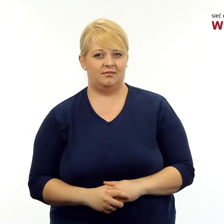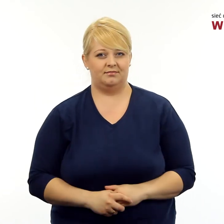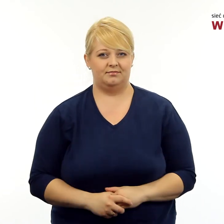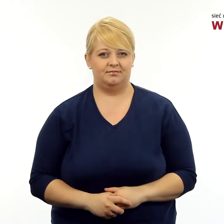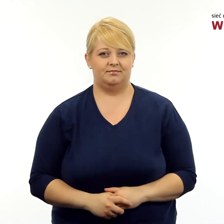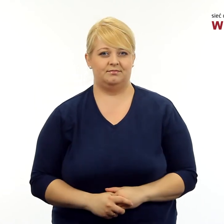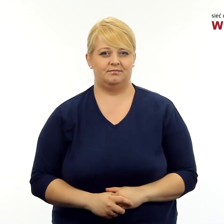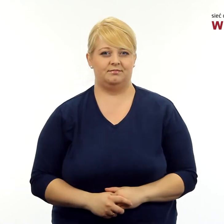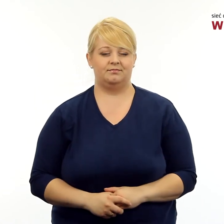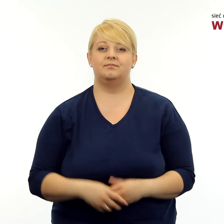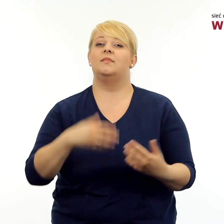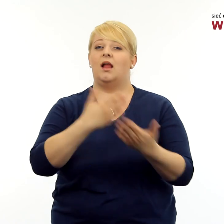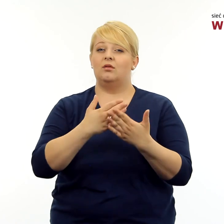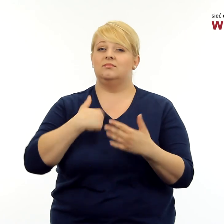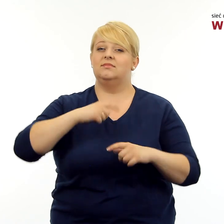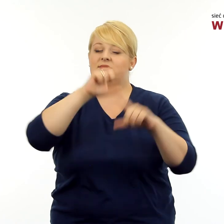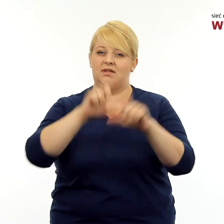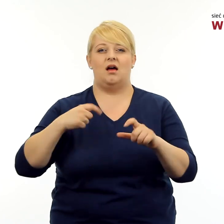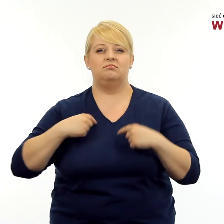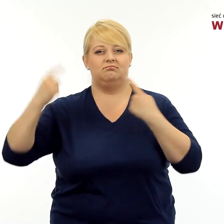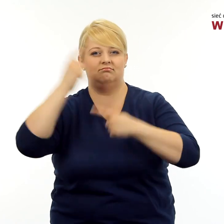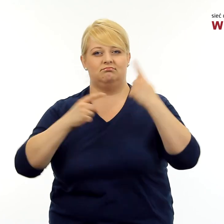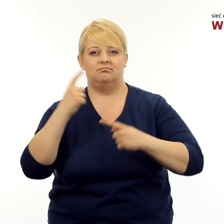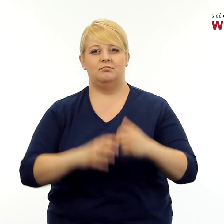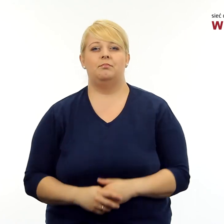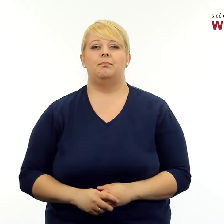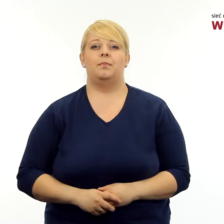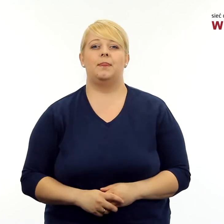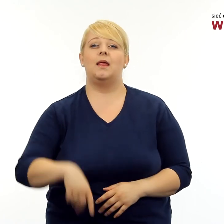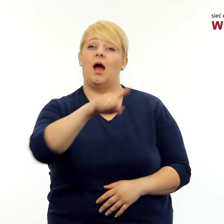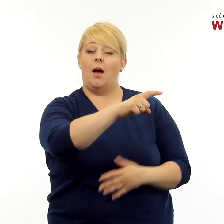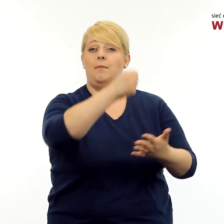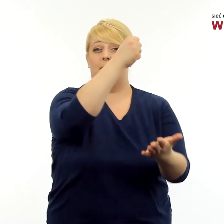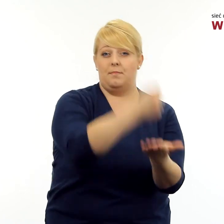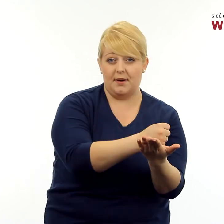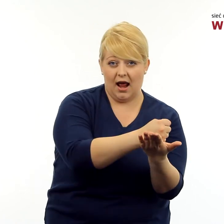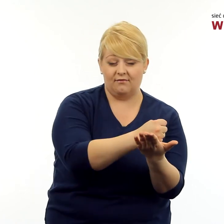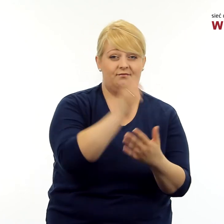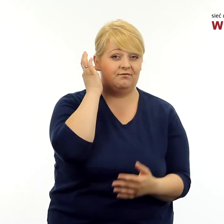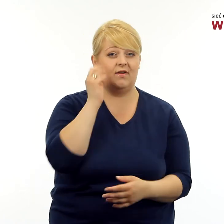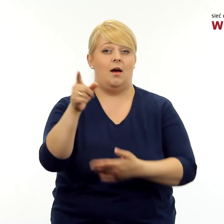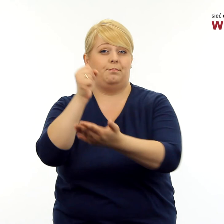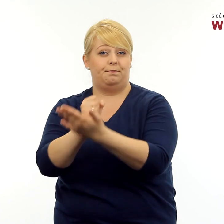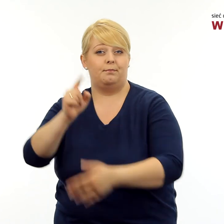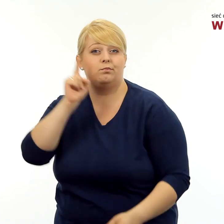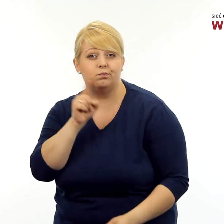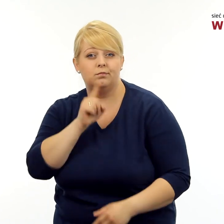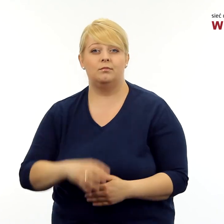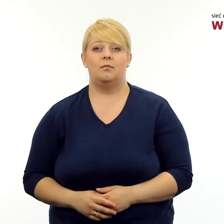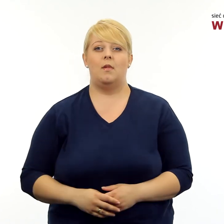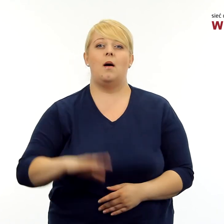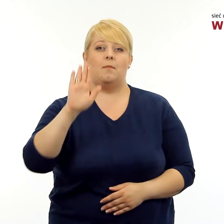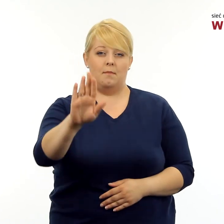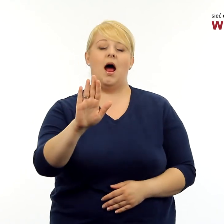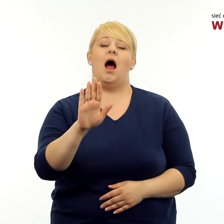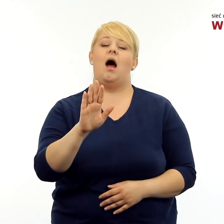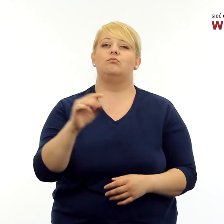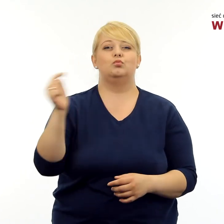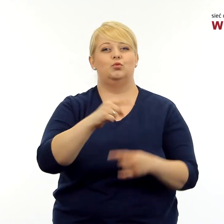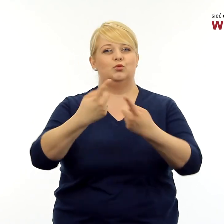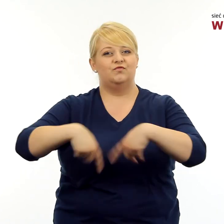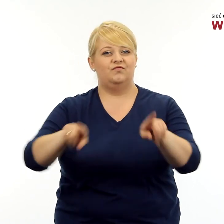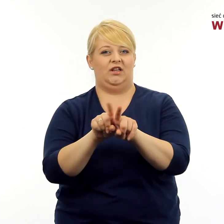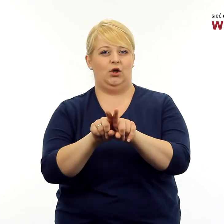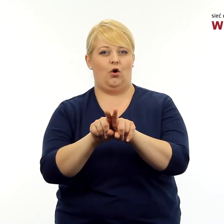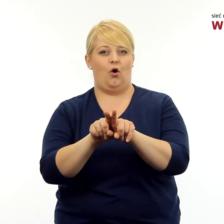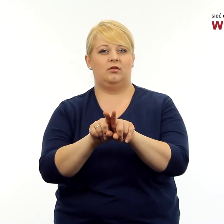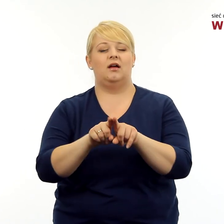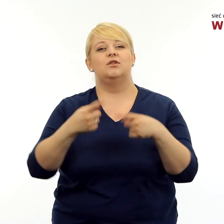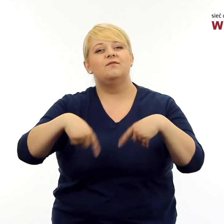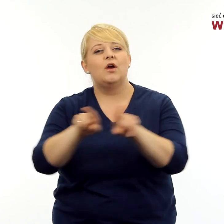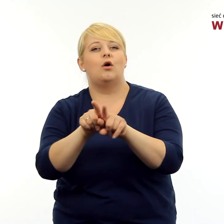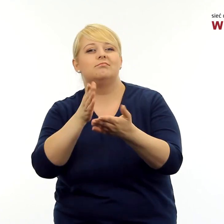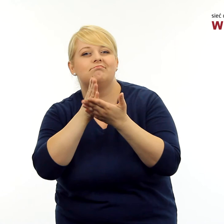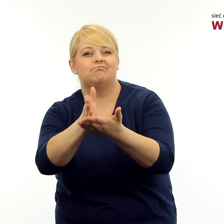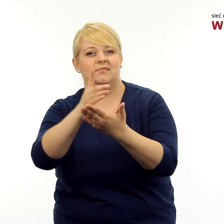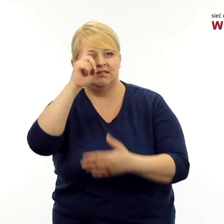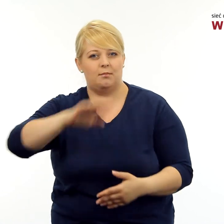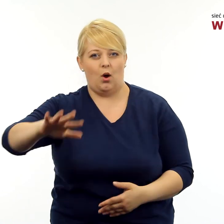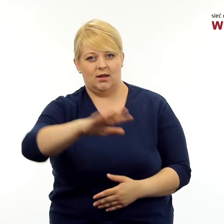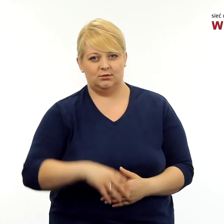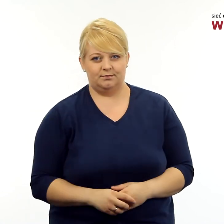Stoimy na stanowisku, że prawniczki i prawnicy mają do wypełnienia pewną misję społeczną.